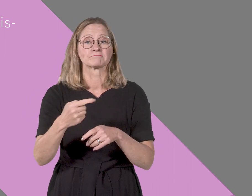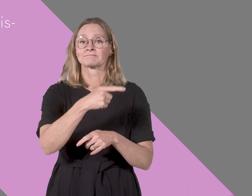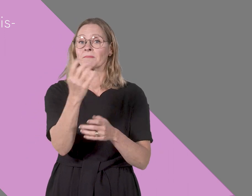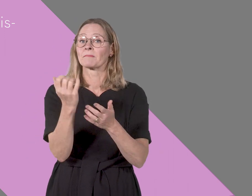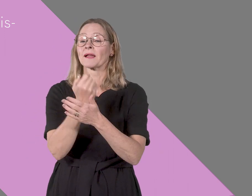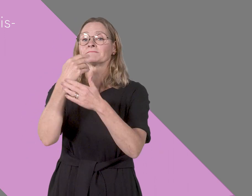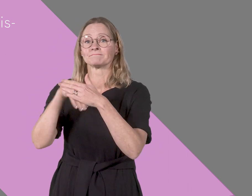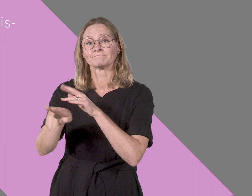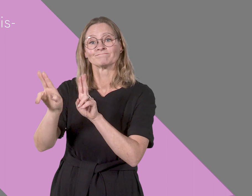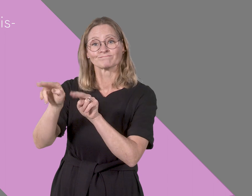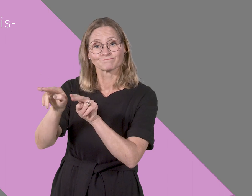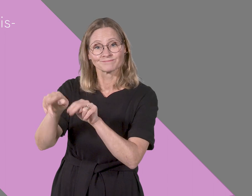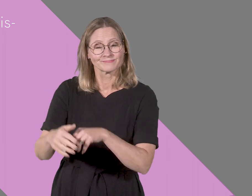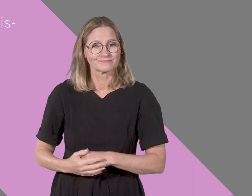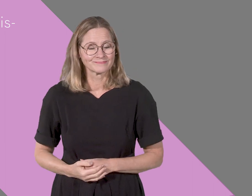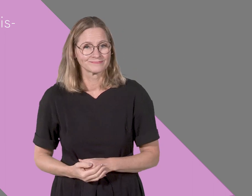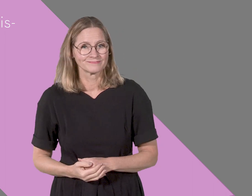josta pääsette tilaisuuteen.